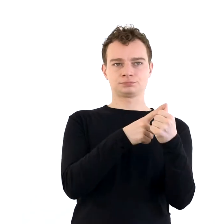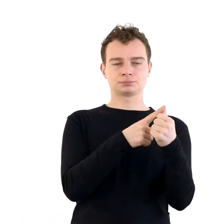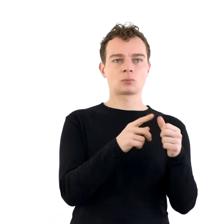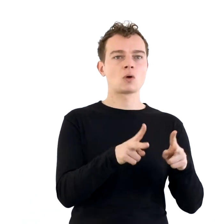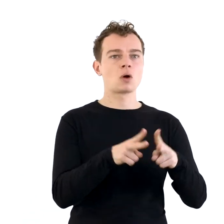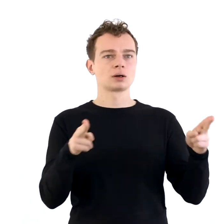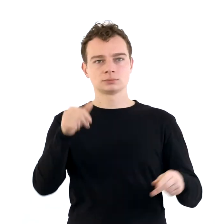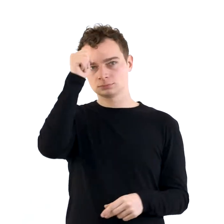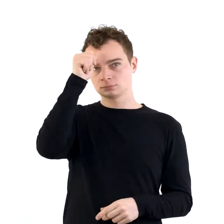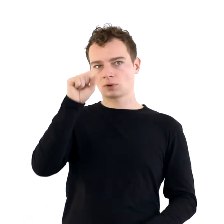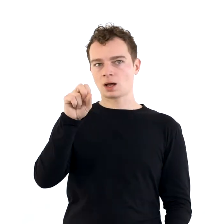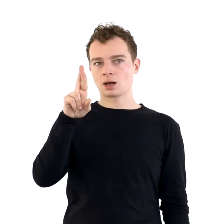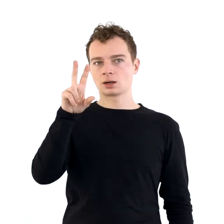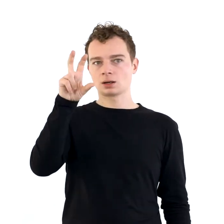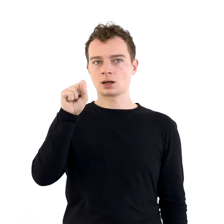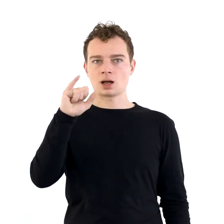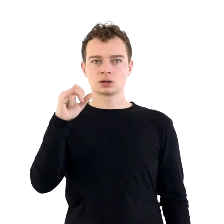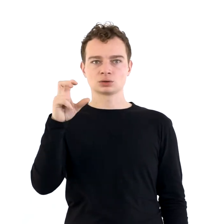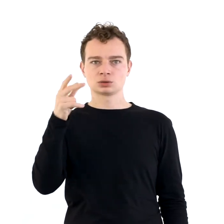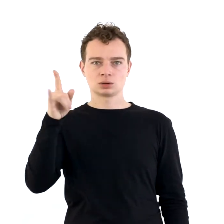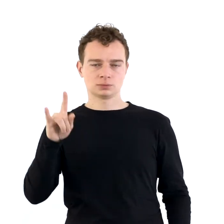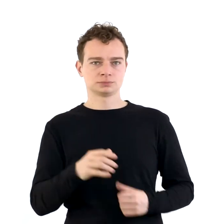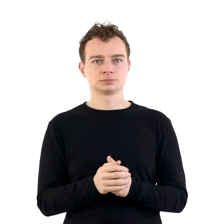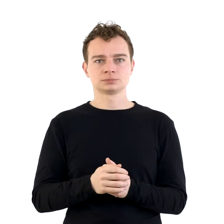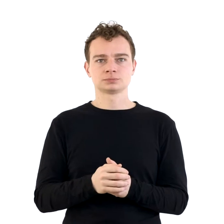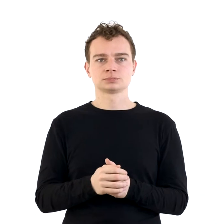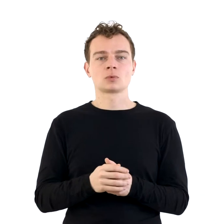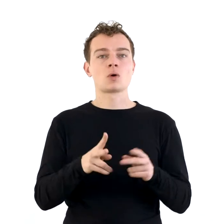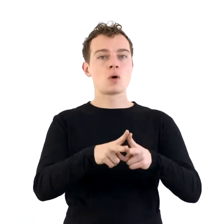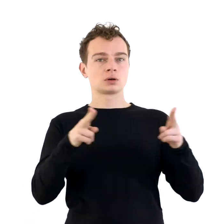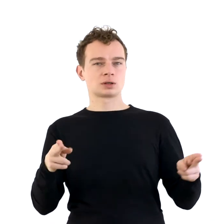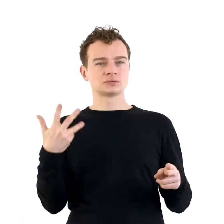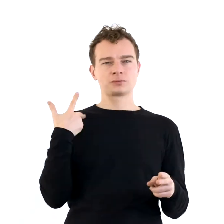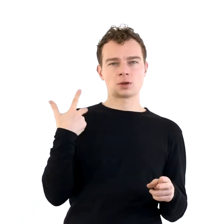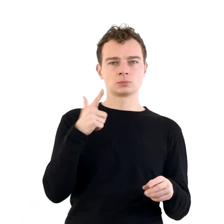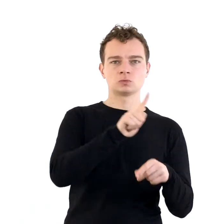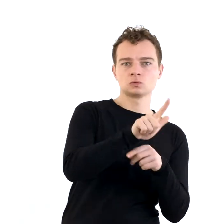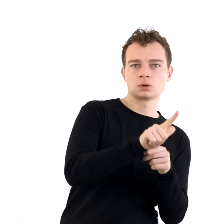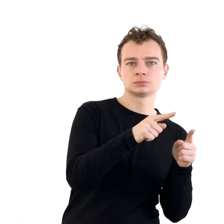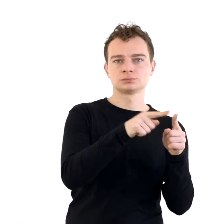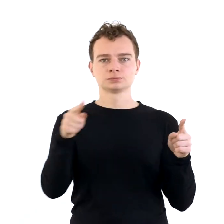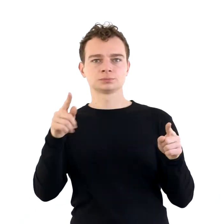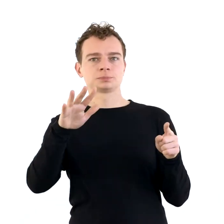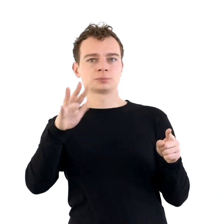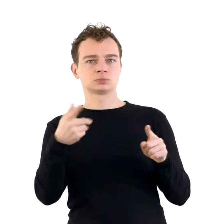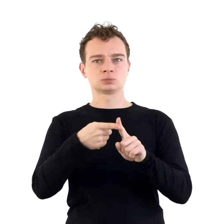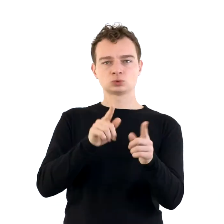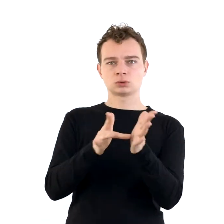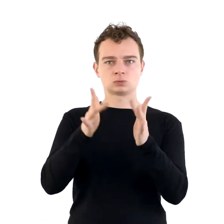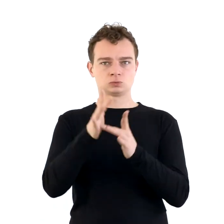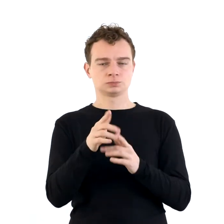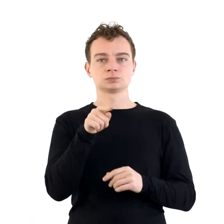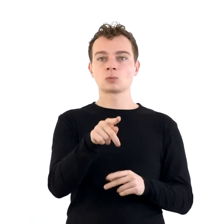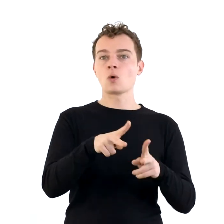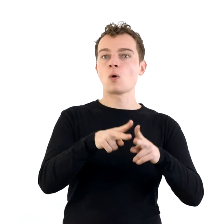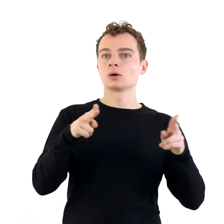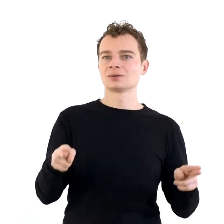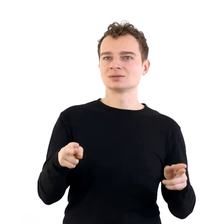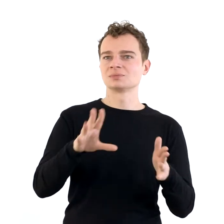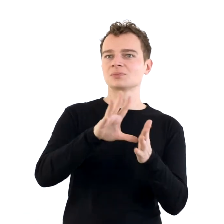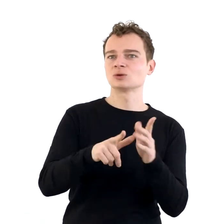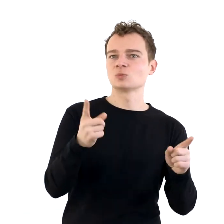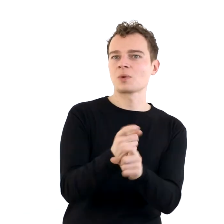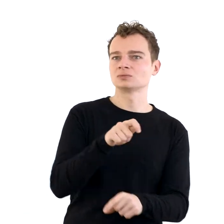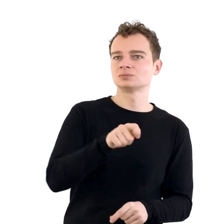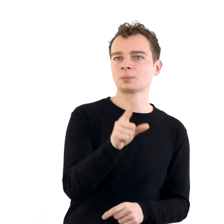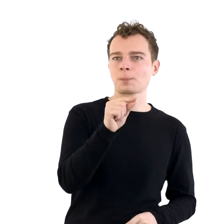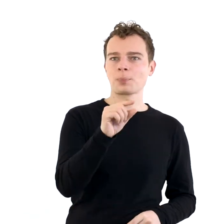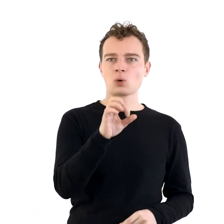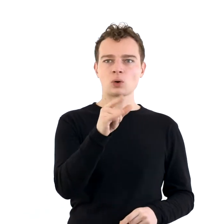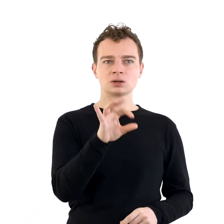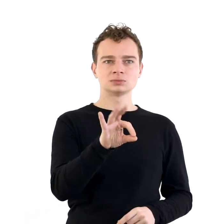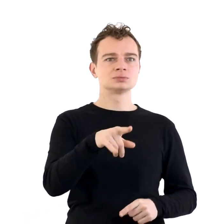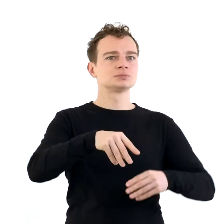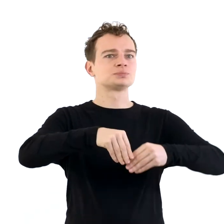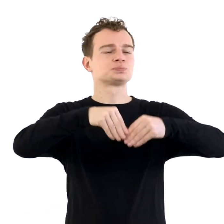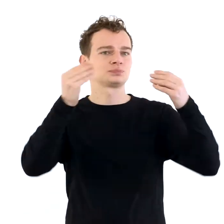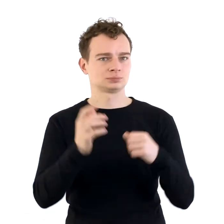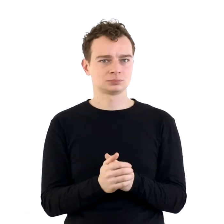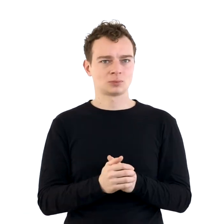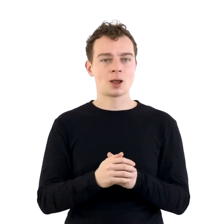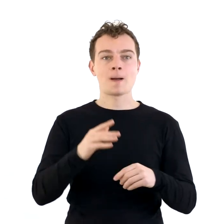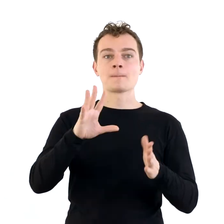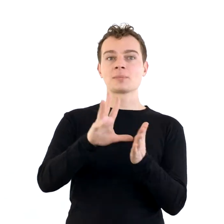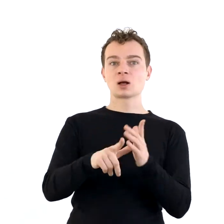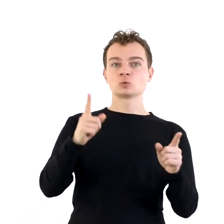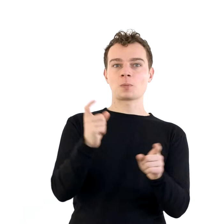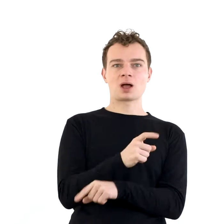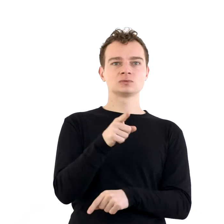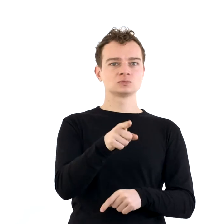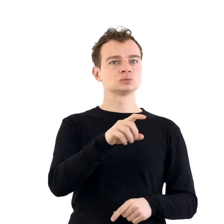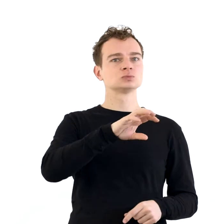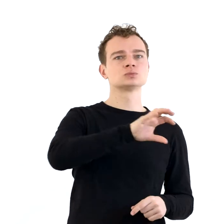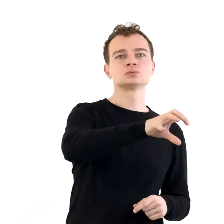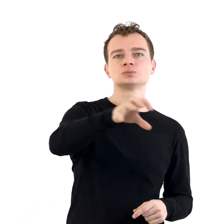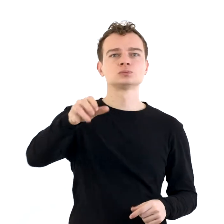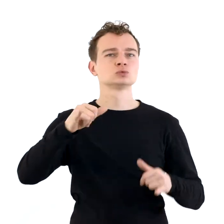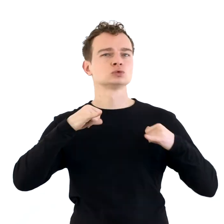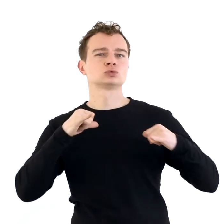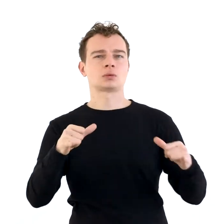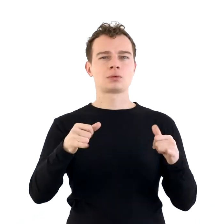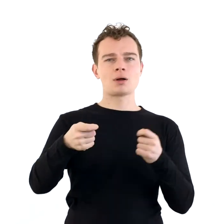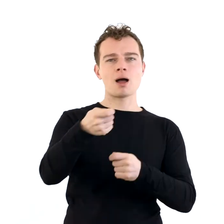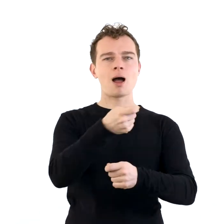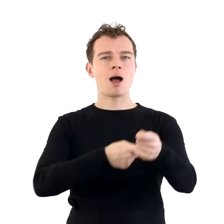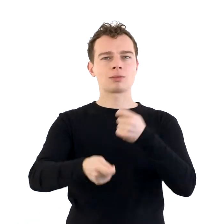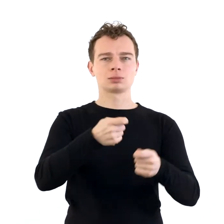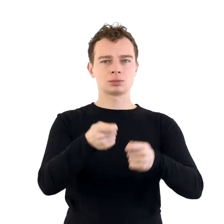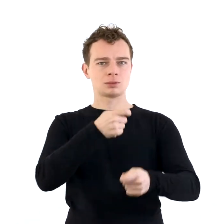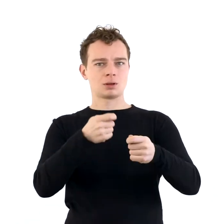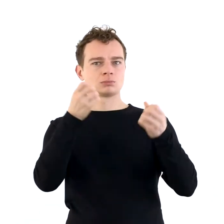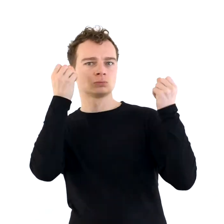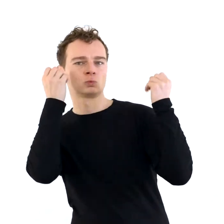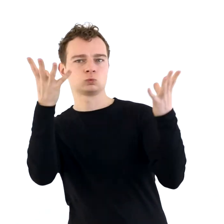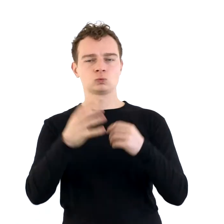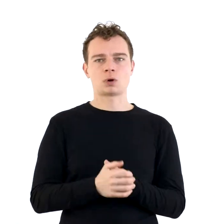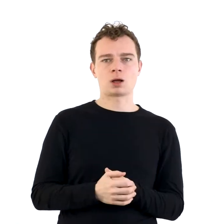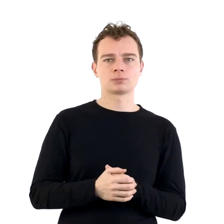Okres archaiczny (XII-V w. p.n.e.) jest okresem rozwoju miasta – państw (polis) – silnych ośrodków handlowo-kulturalnych,